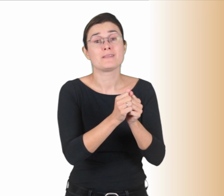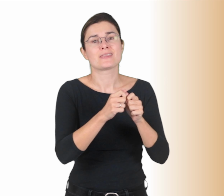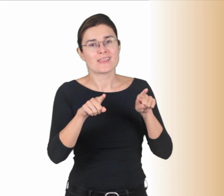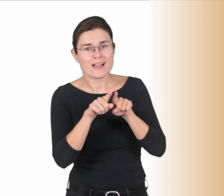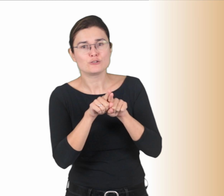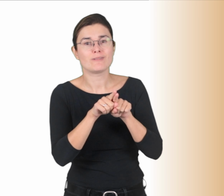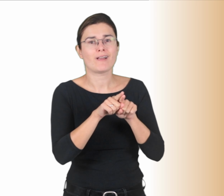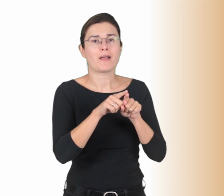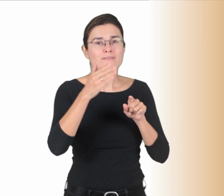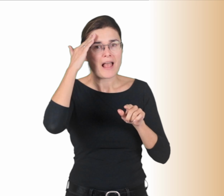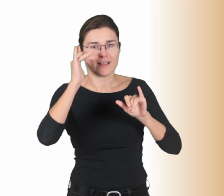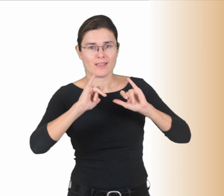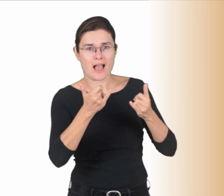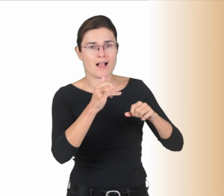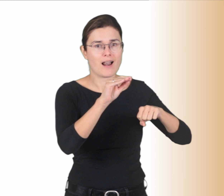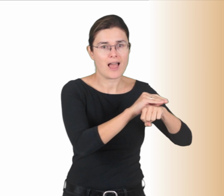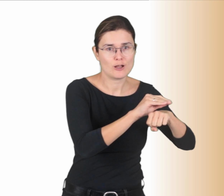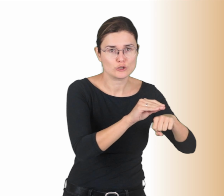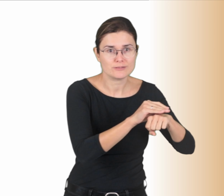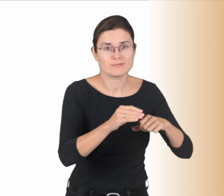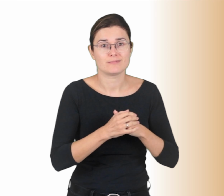a także ich leczenia.